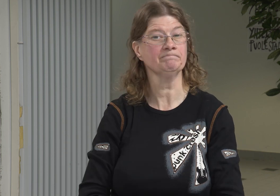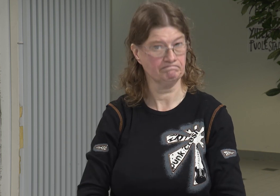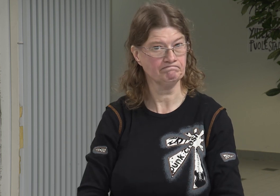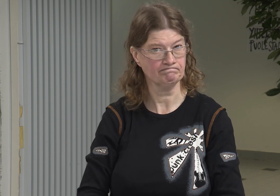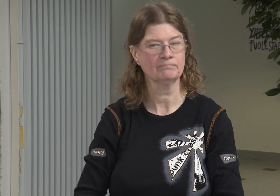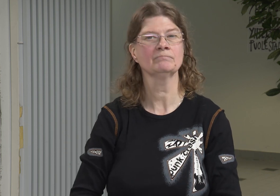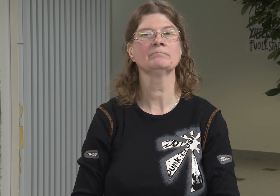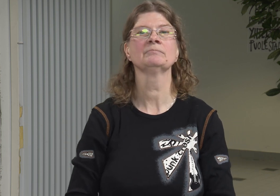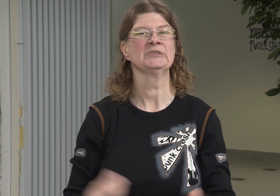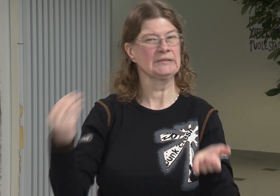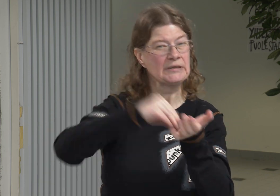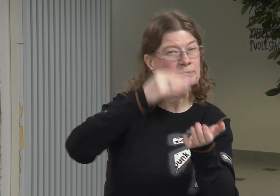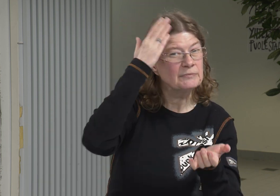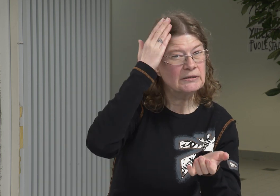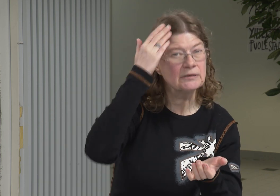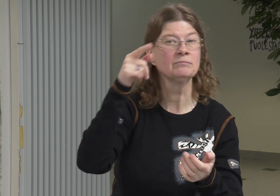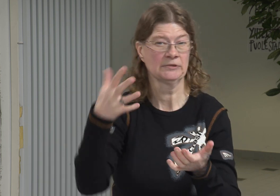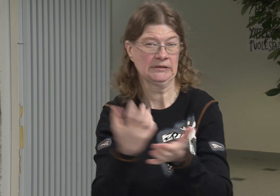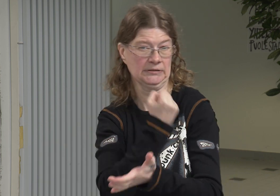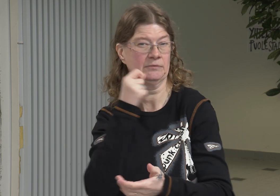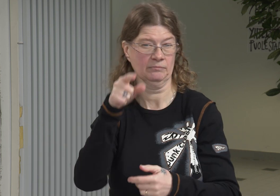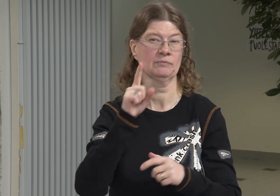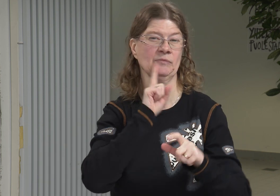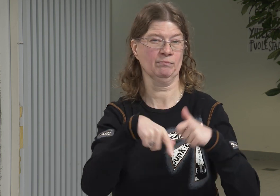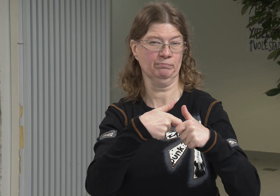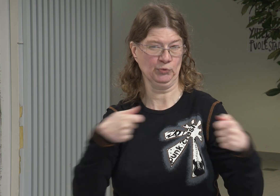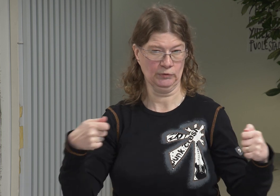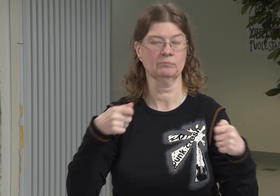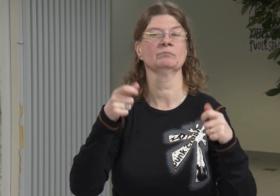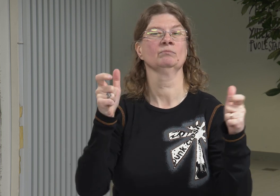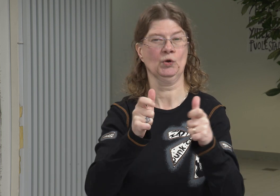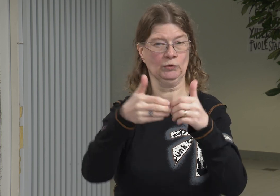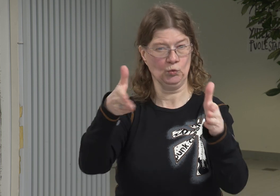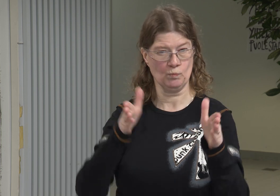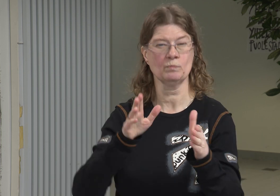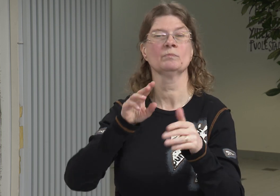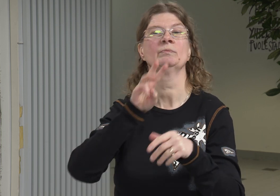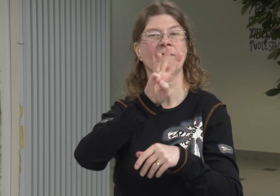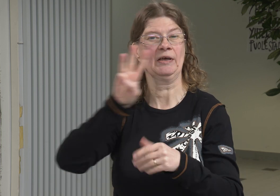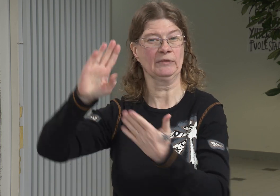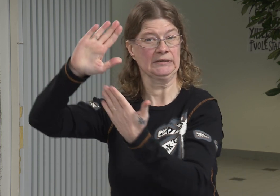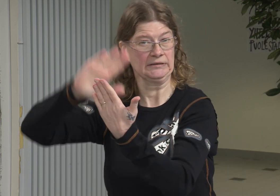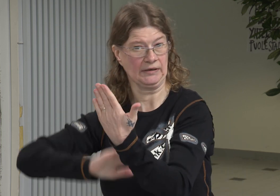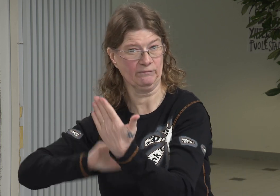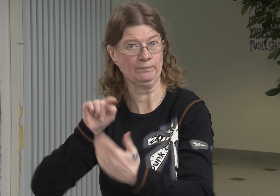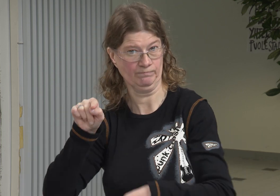Katso lisätiedot Kuurojen Liiton yhdistyshuoneen www-sivuilta.